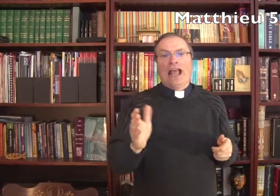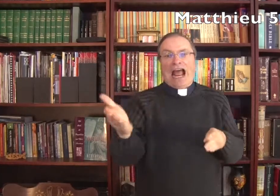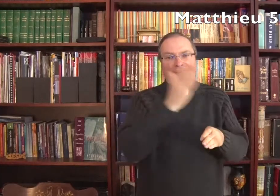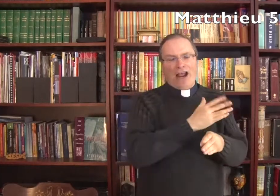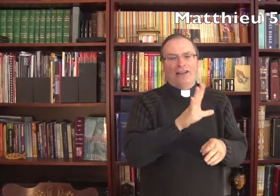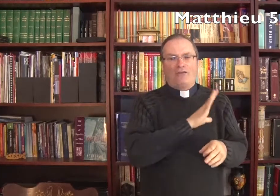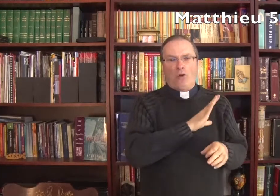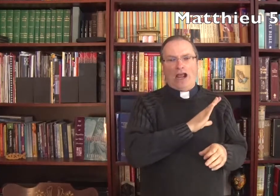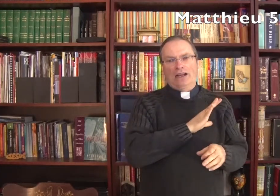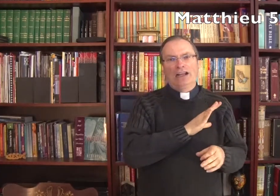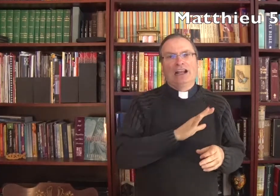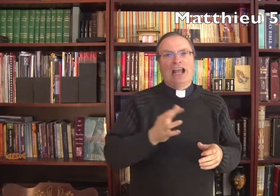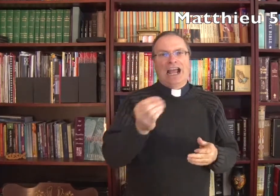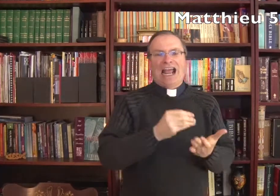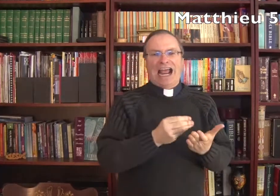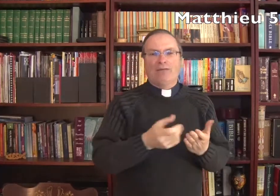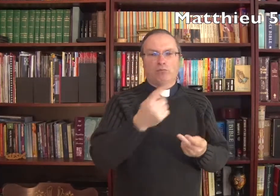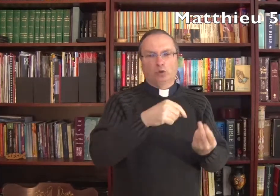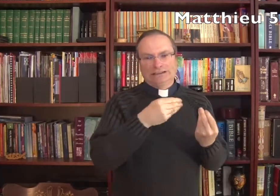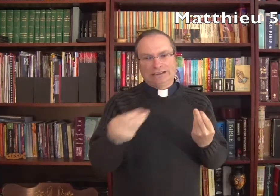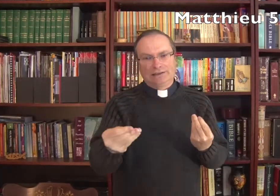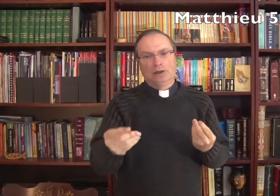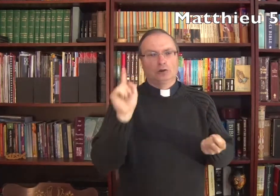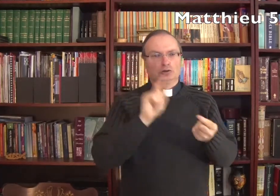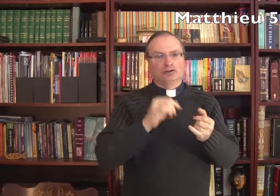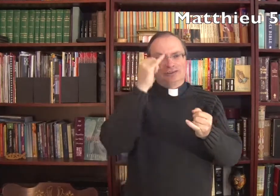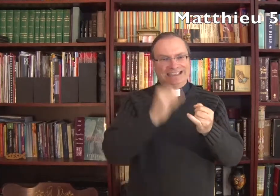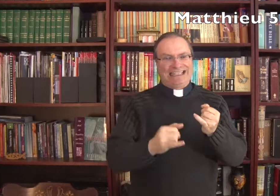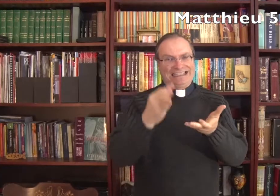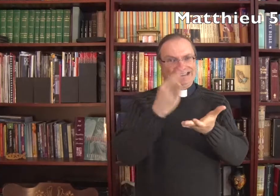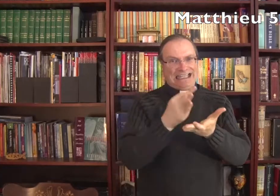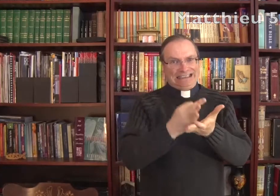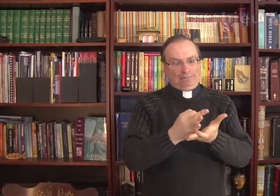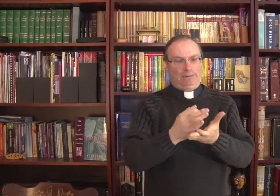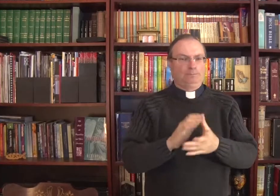avant d’avoir remboursé jusqu’au dernier centime.